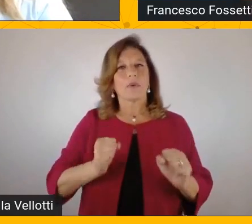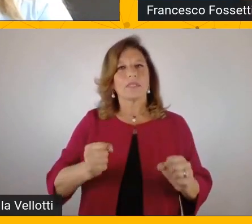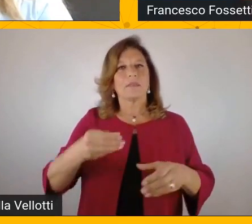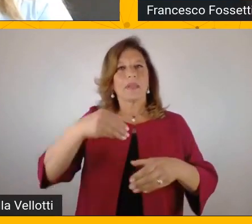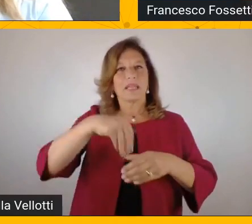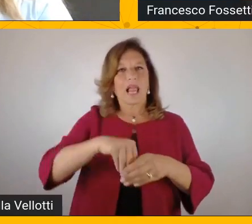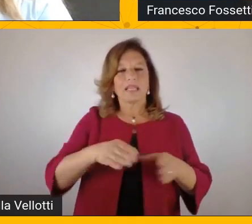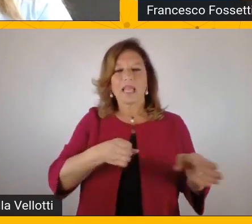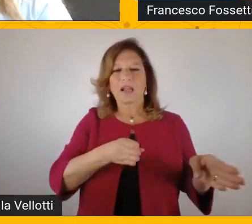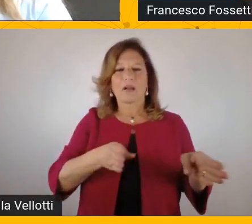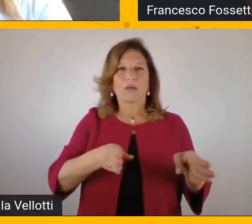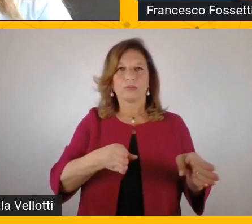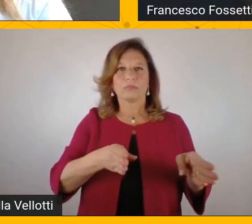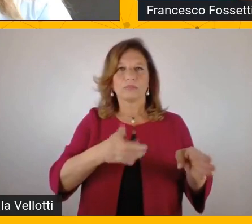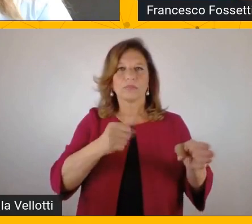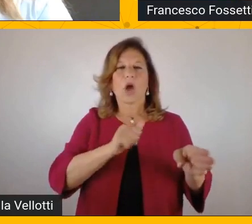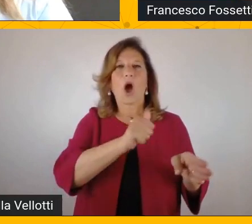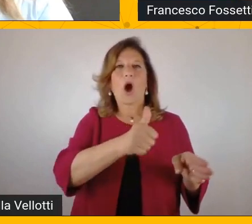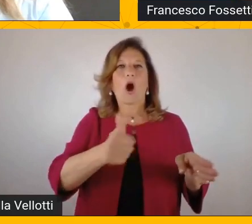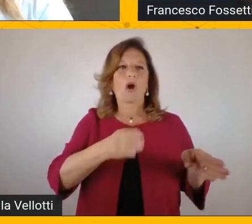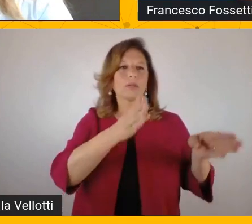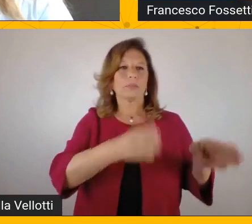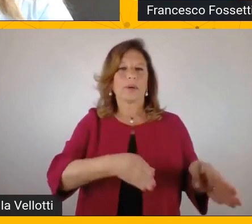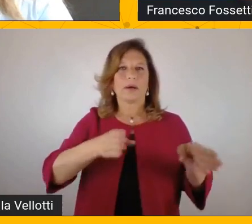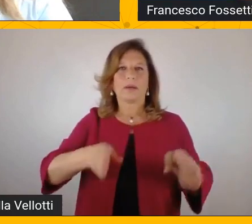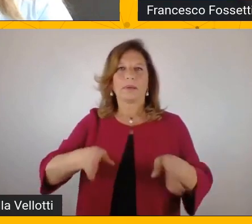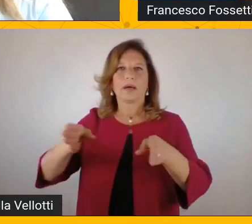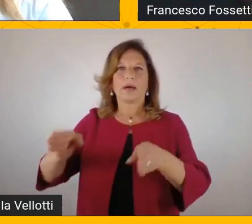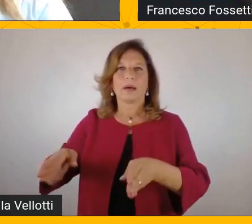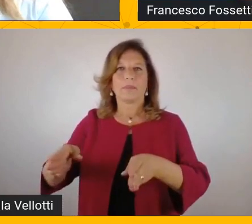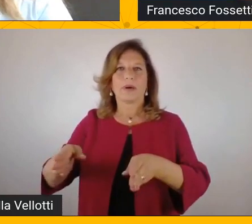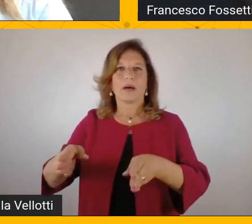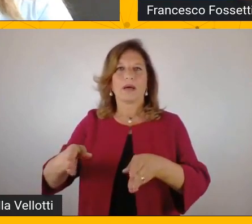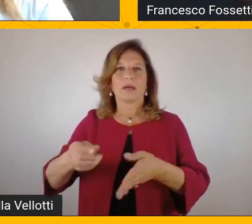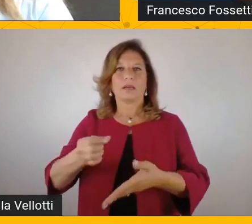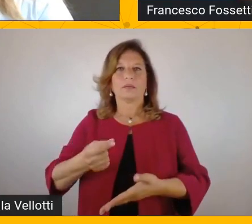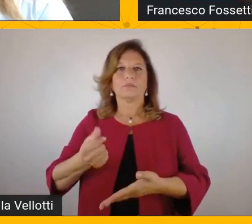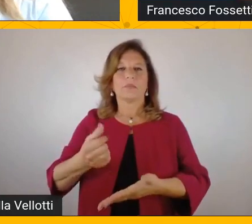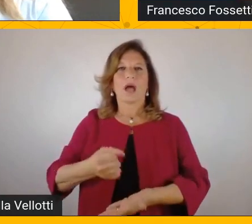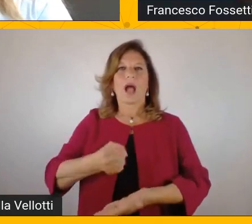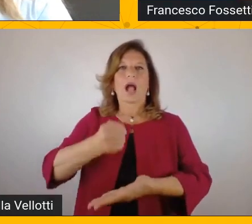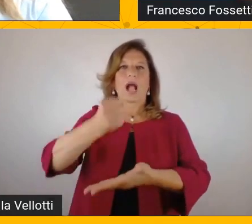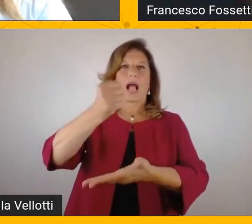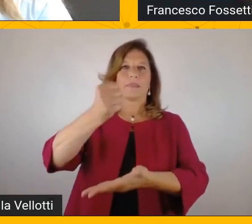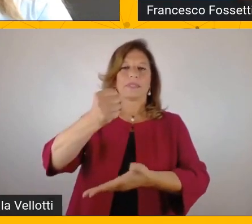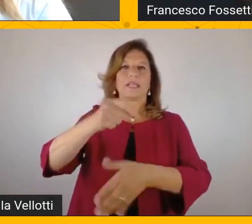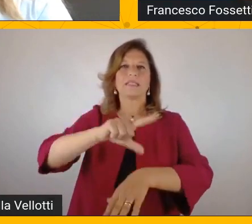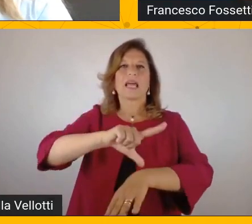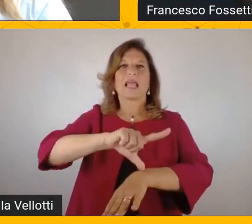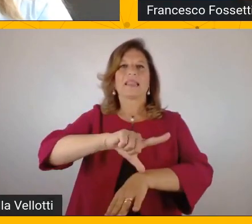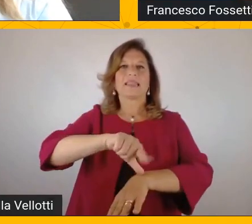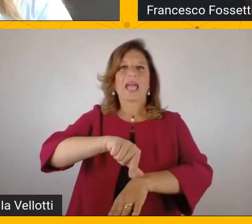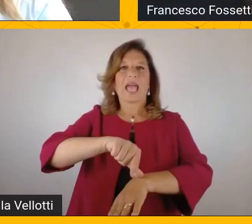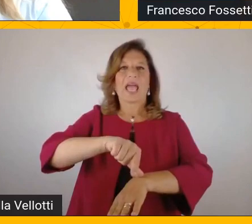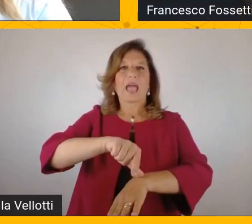all'interno di questa stagione di ogni singola stagione di capitalizzare eh